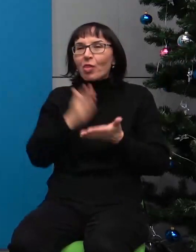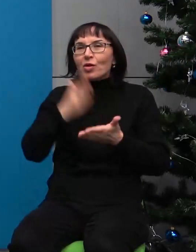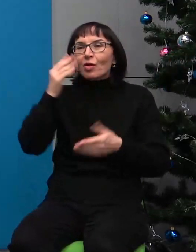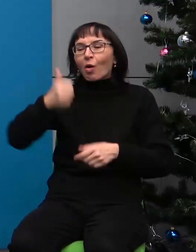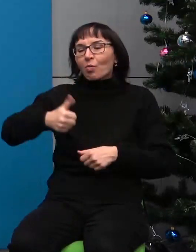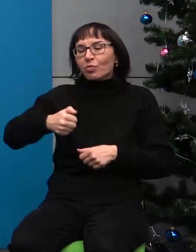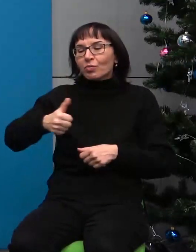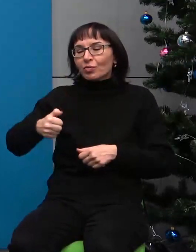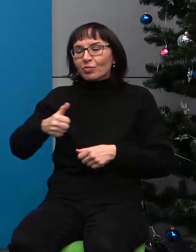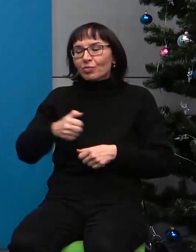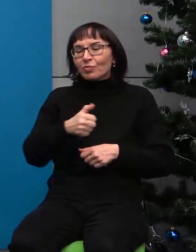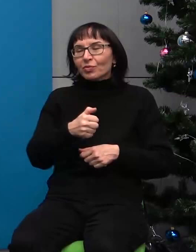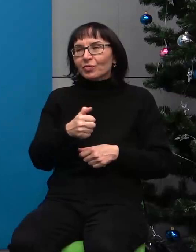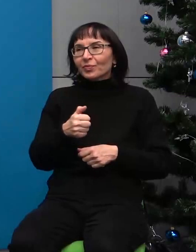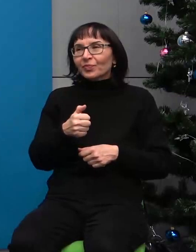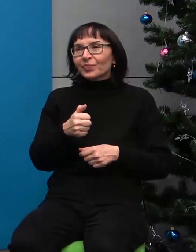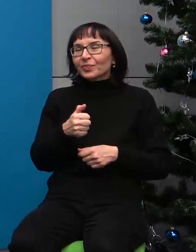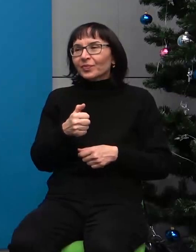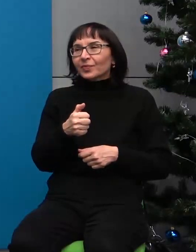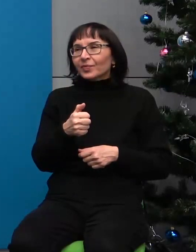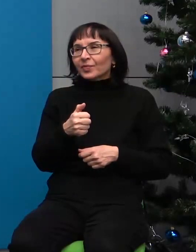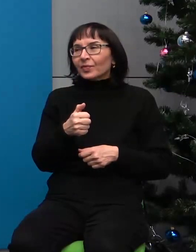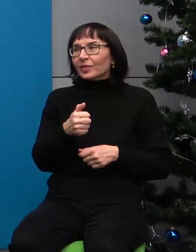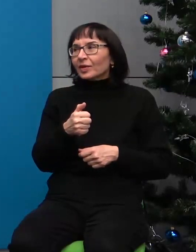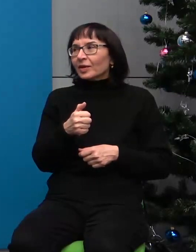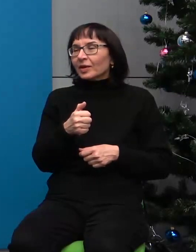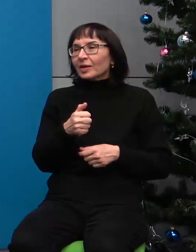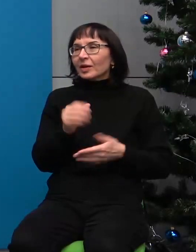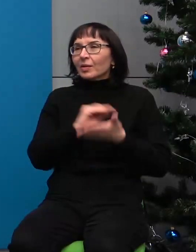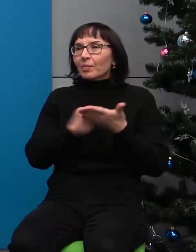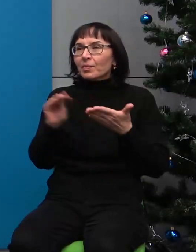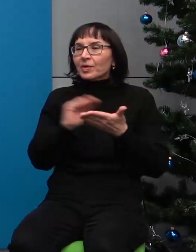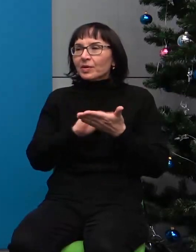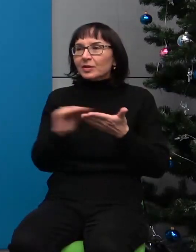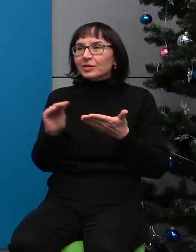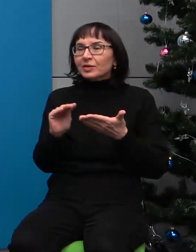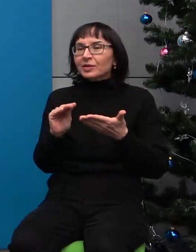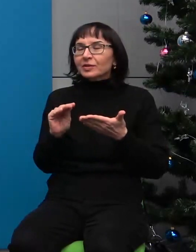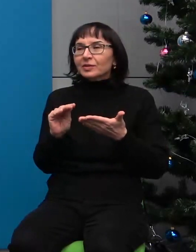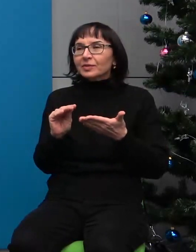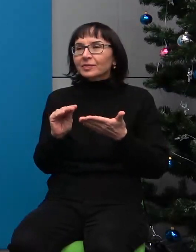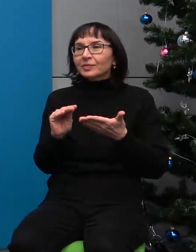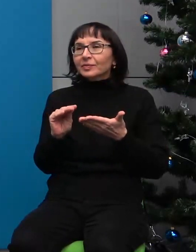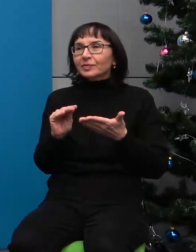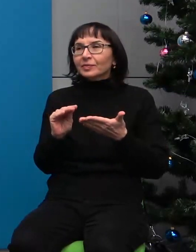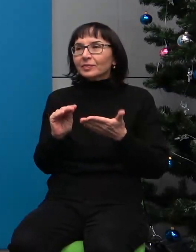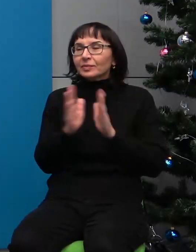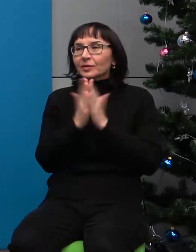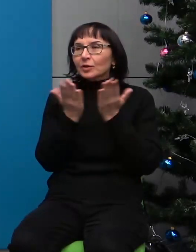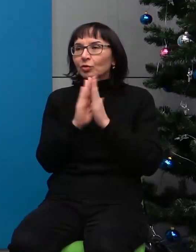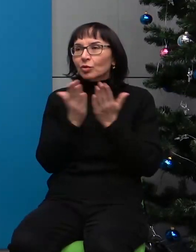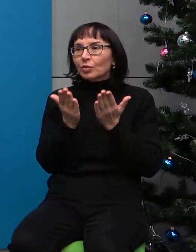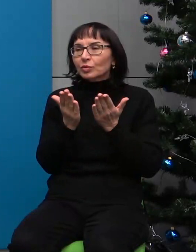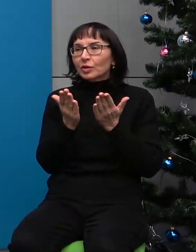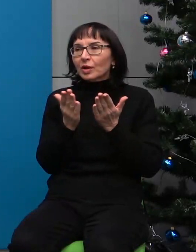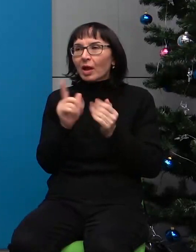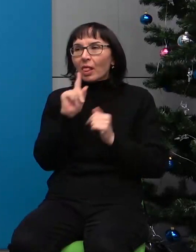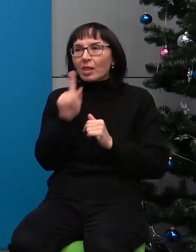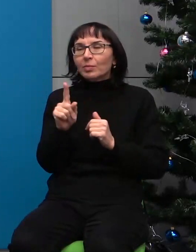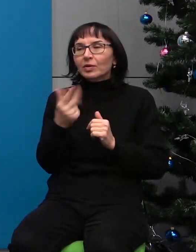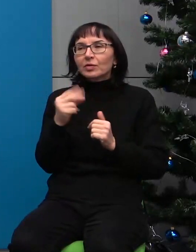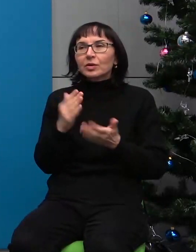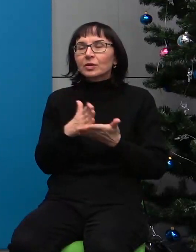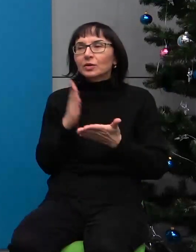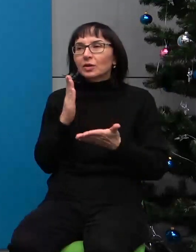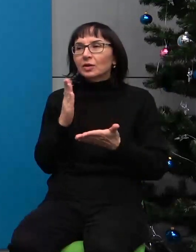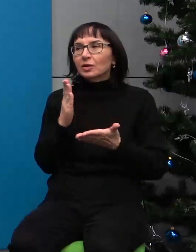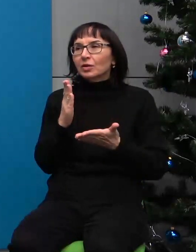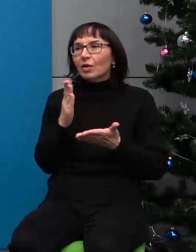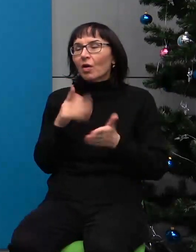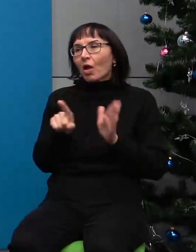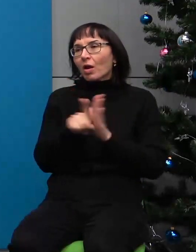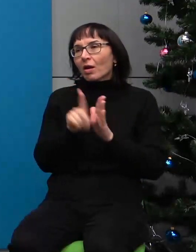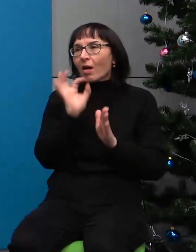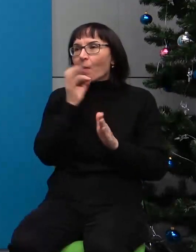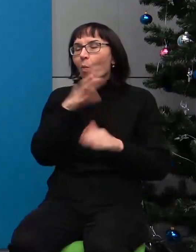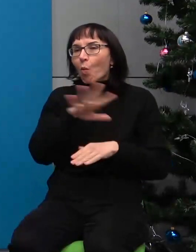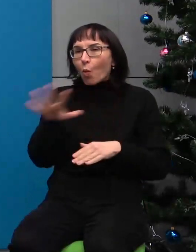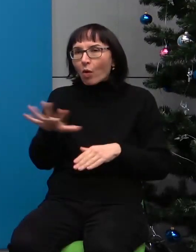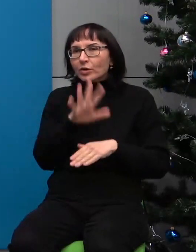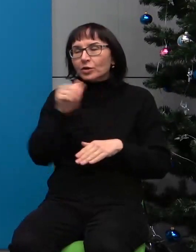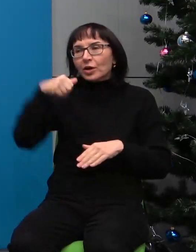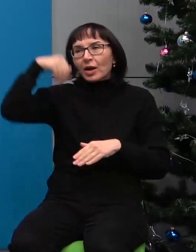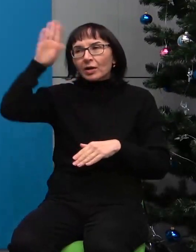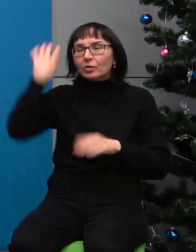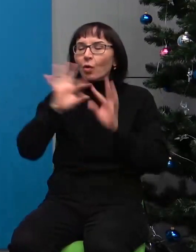Piszesz książki, ale piszesz tak naprawdę nie tylko dla młodzieży i dla dorosłych, to jest takie uogólnienie oczywiście,